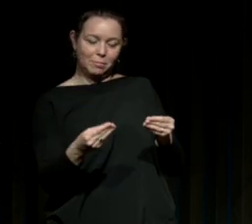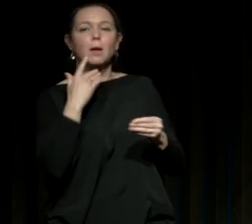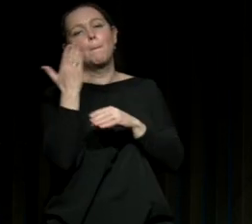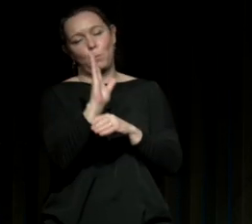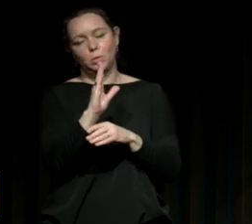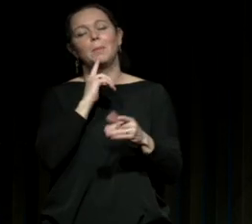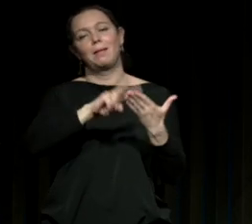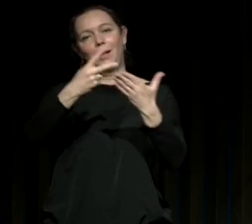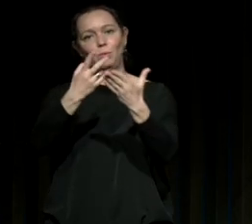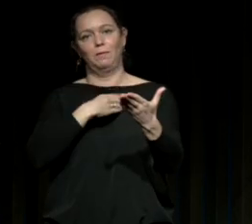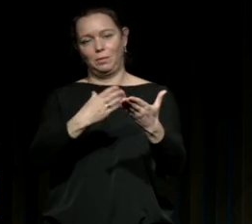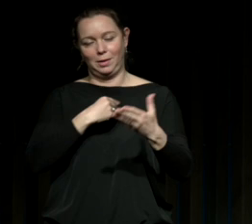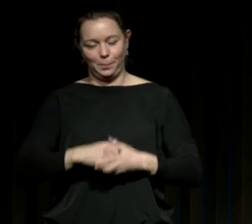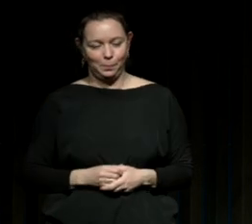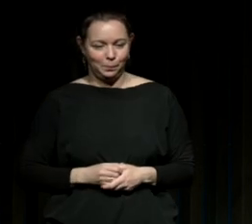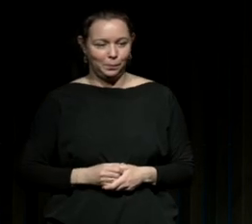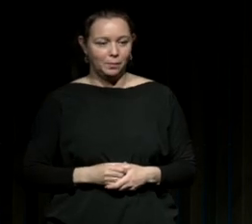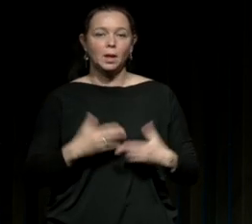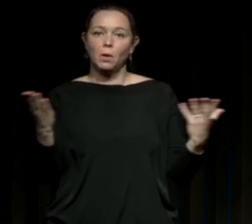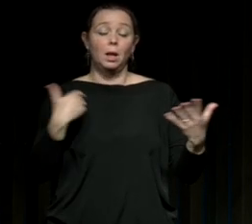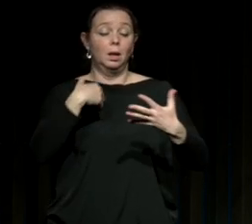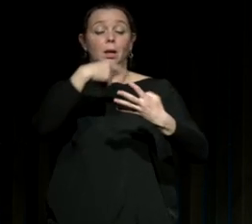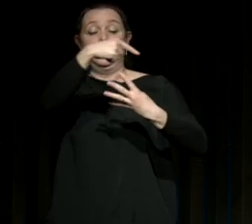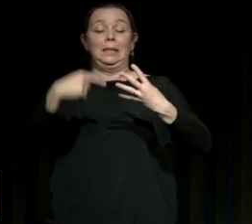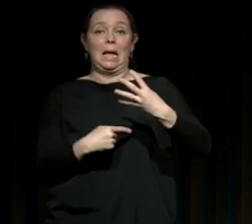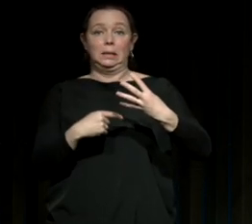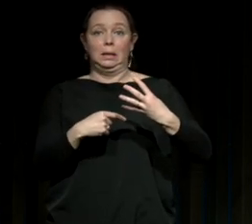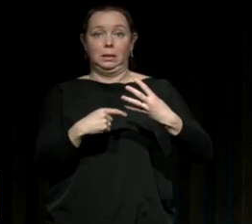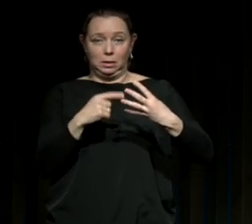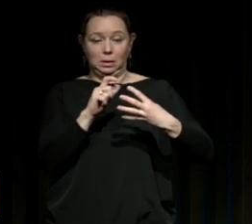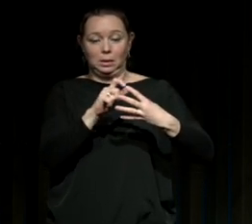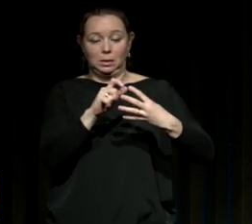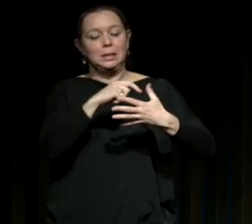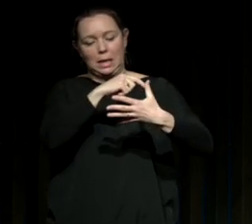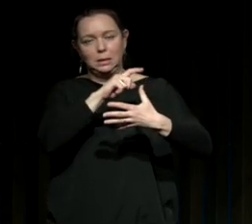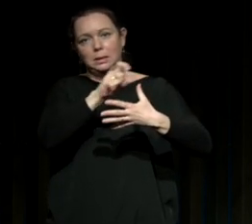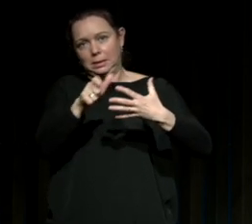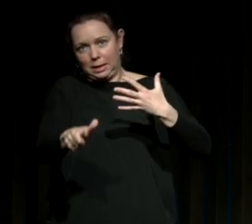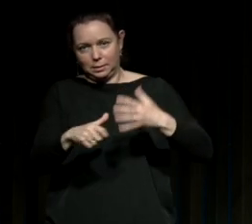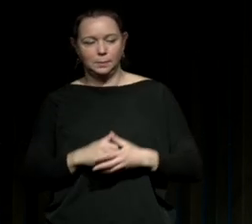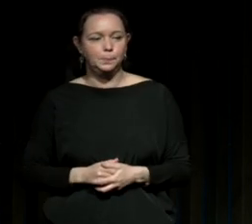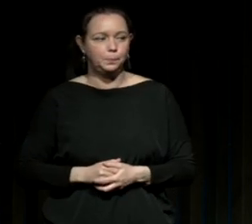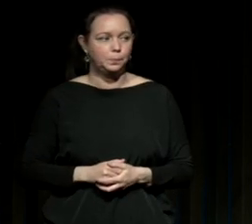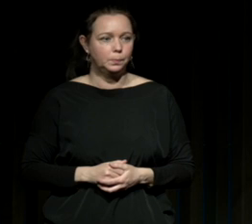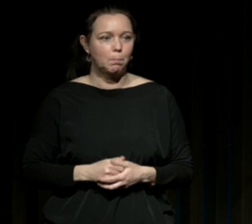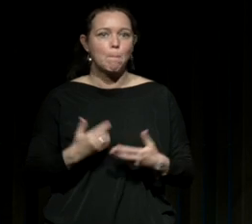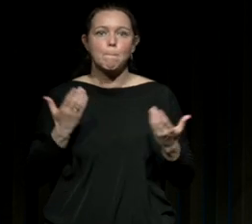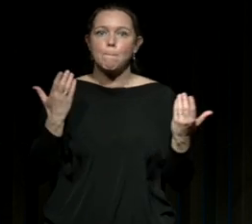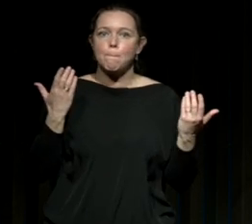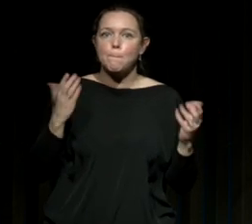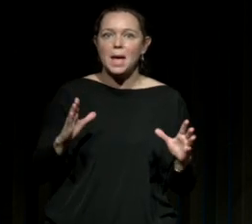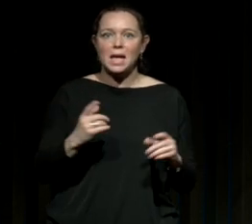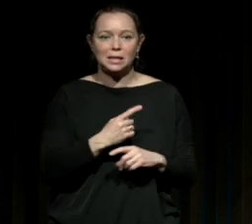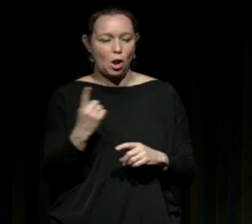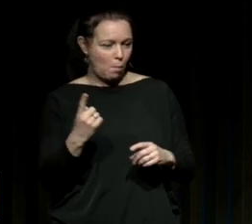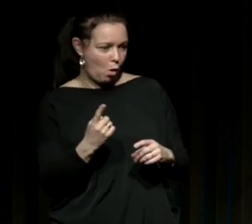voilà on classe en cinq ans quatre stades mais 1,5 stade mais on ne regarde pas que le poids on